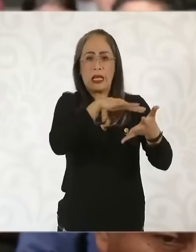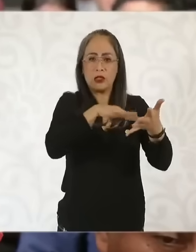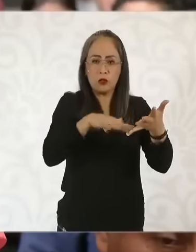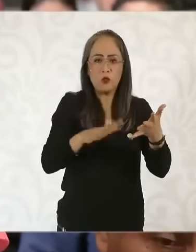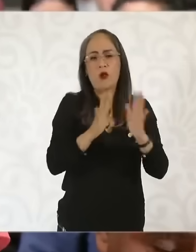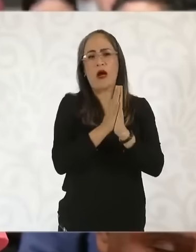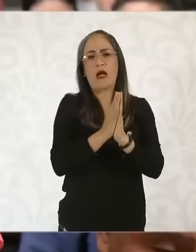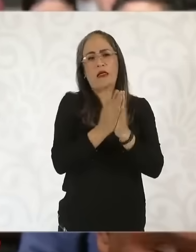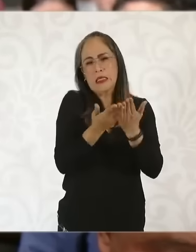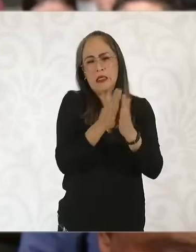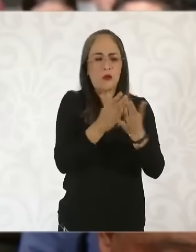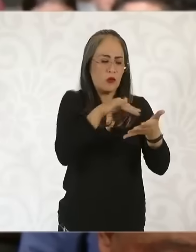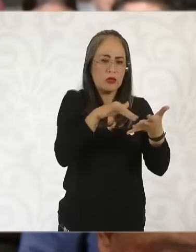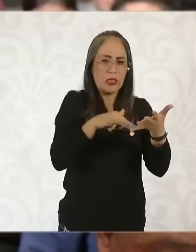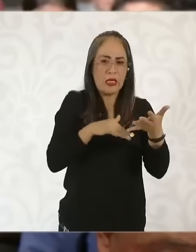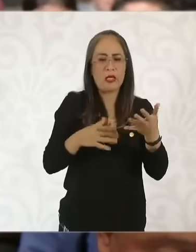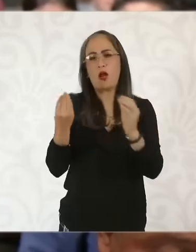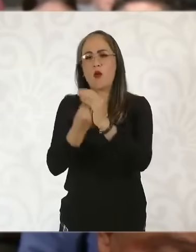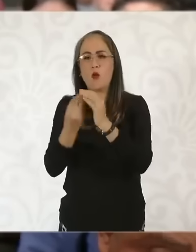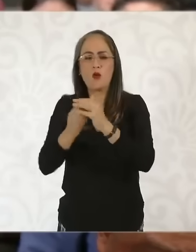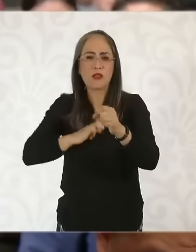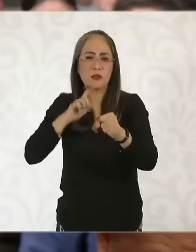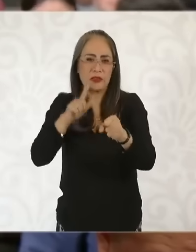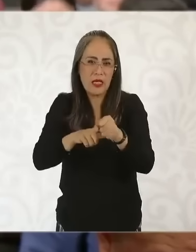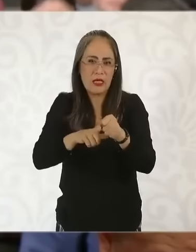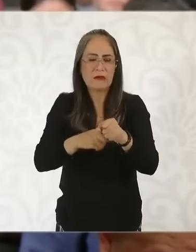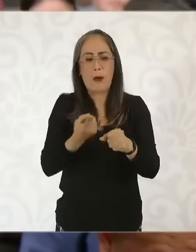le encargó el tribunal y los cursos especializados que deberá tomar. Ahorita ya quedó inscrita en el